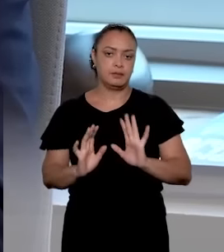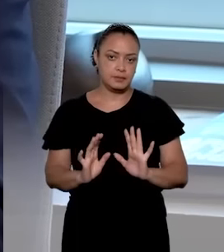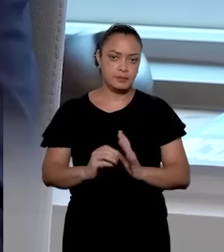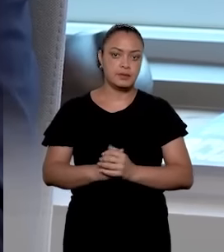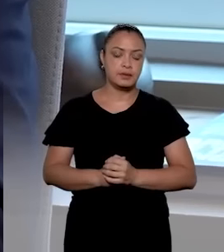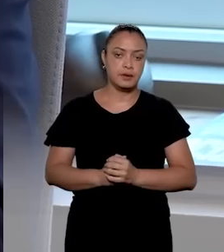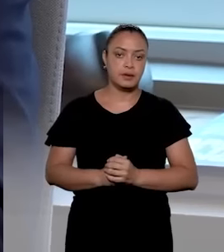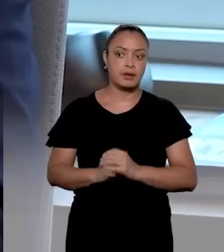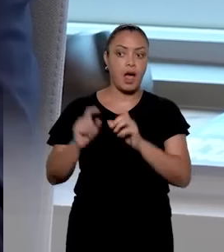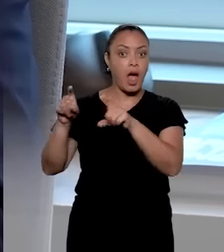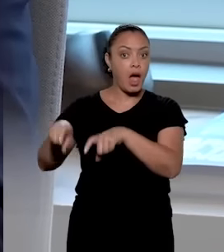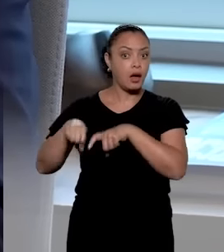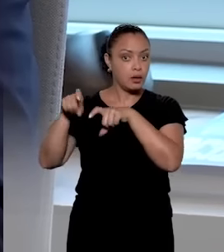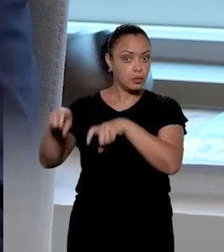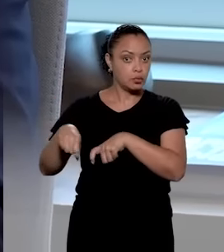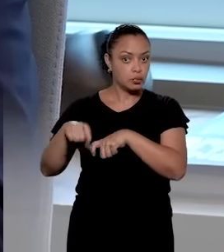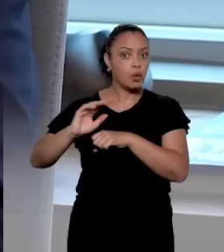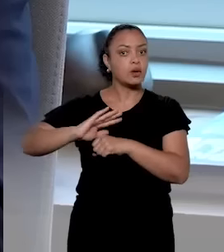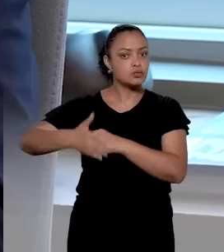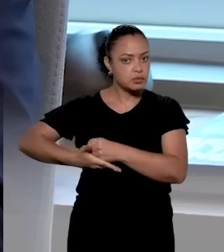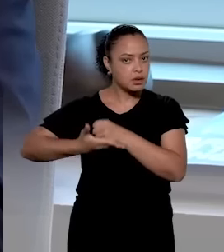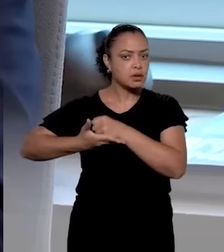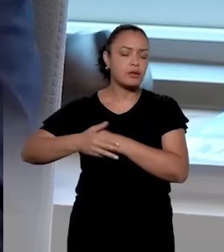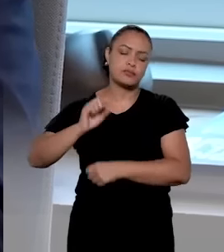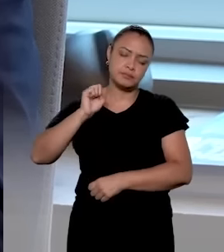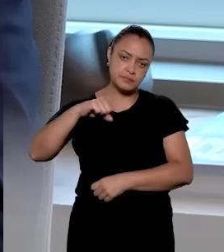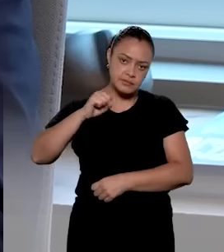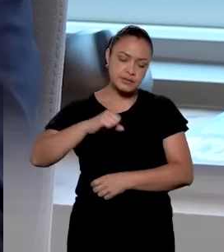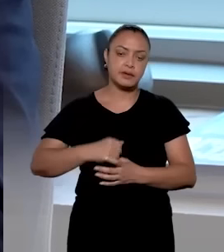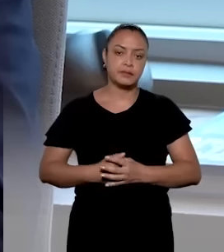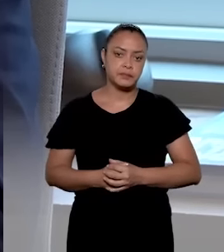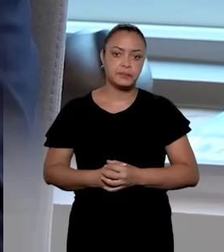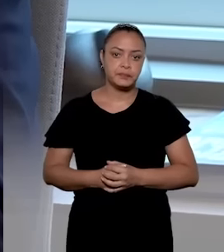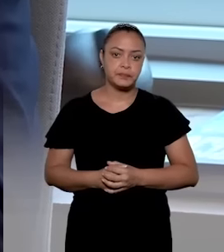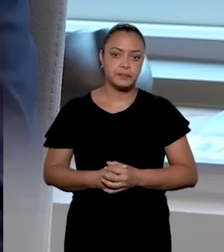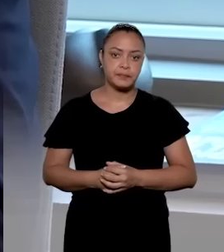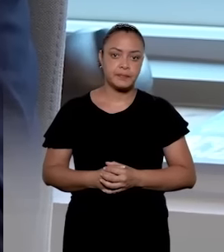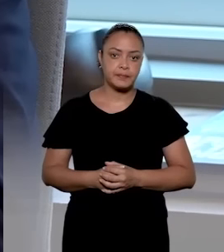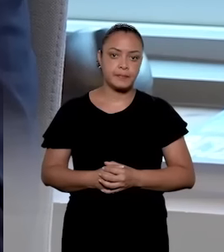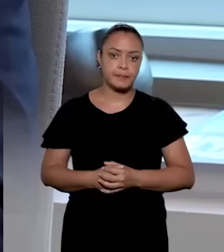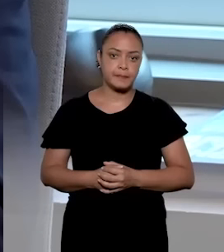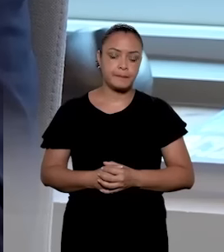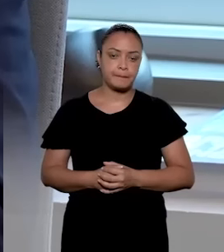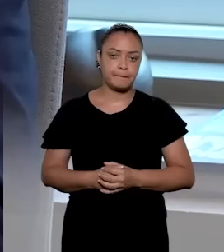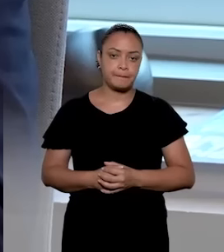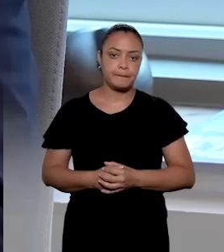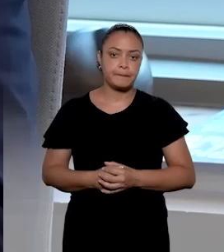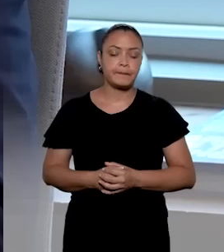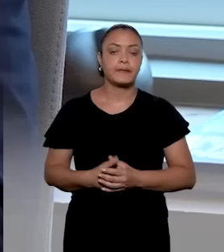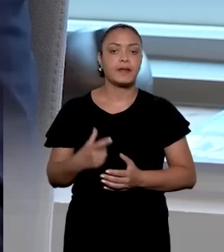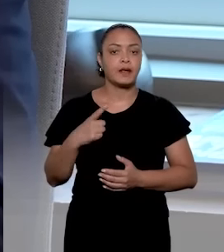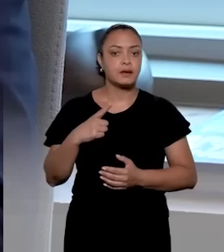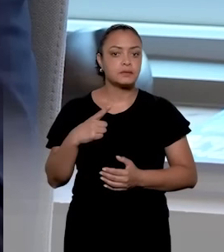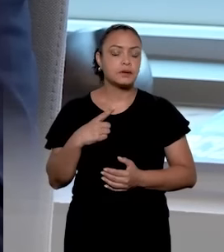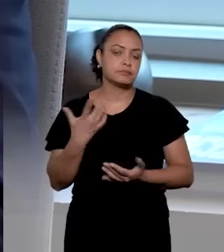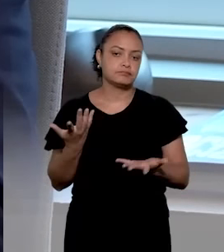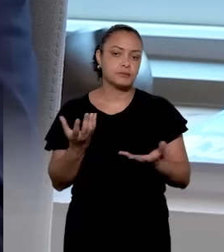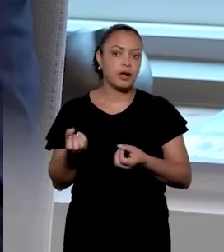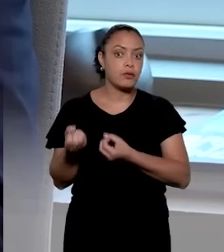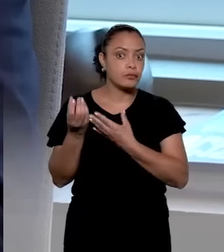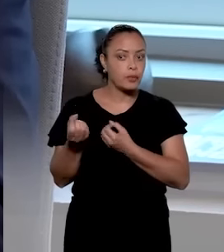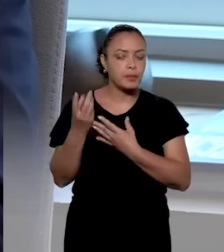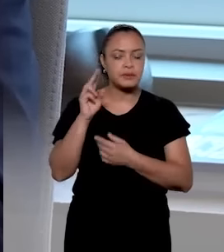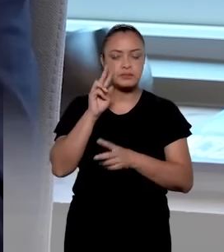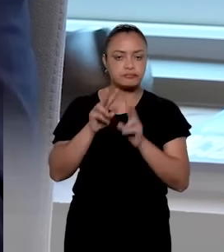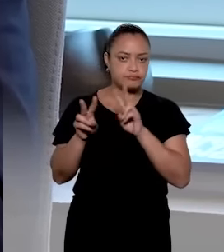A agricultura é sustentável? É, dados que são mais do que absolutamente cristalinos nessa direção.